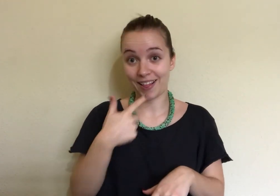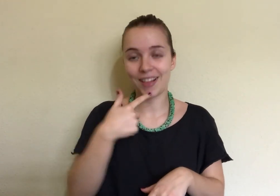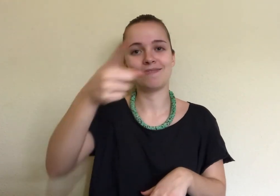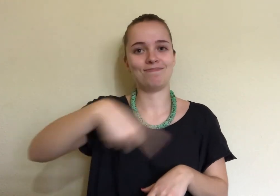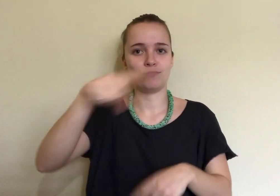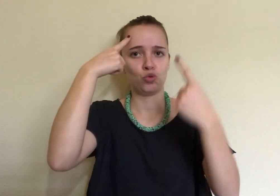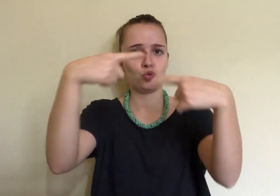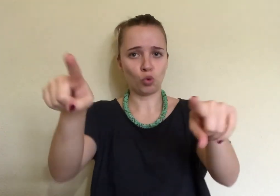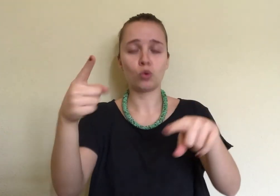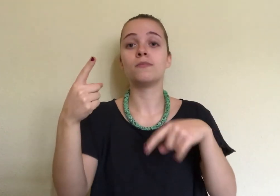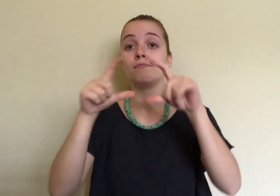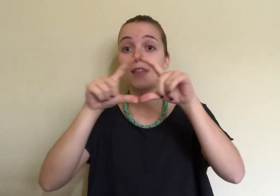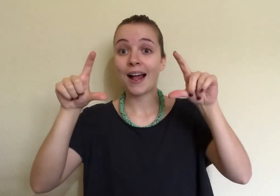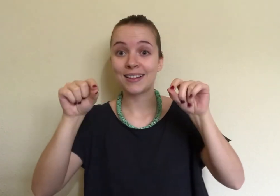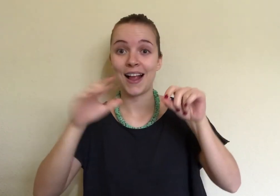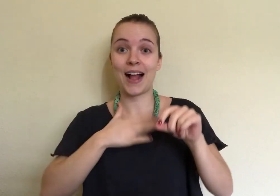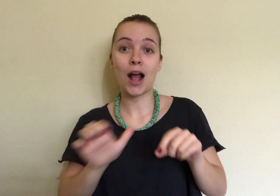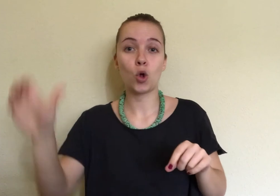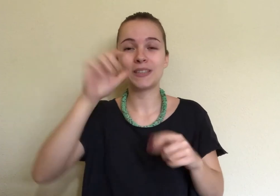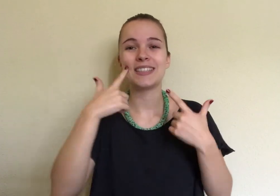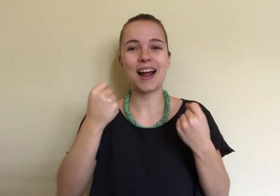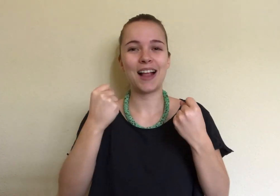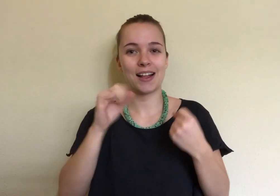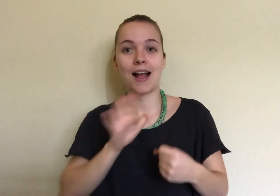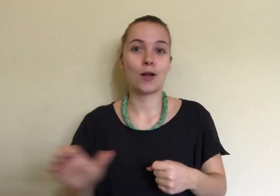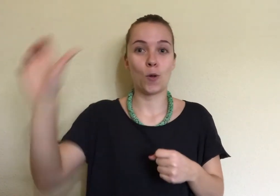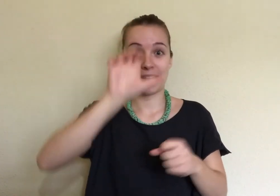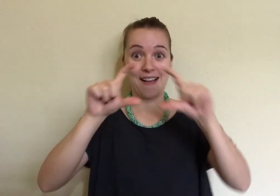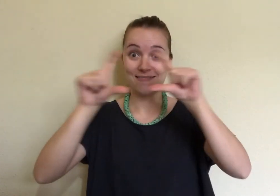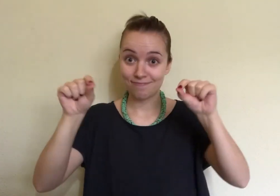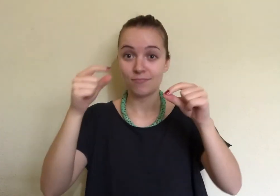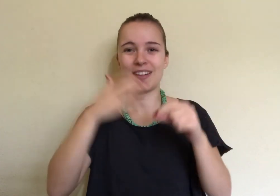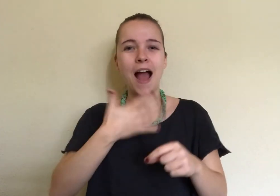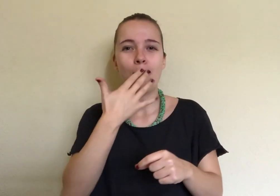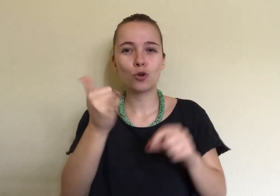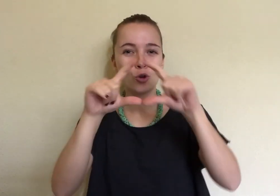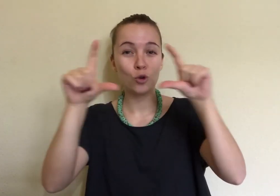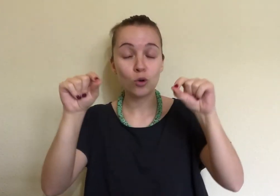Por tanto, corre por vuestra cuenta gestionar por ejemplo la azulada Tarjeta Sanitaria Europea,